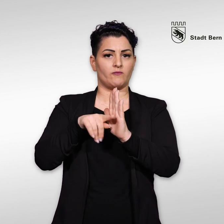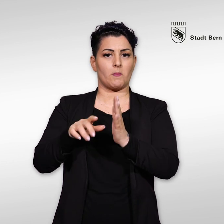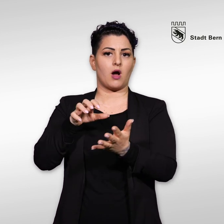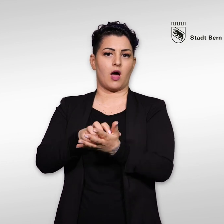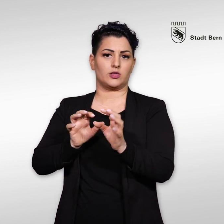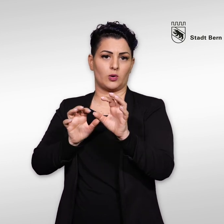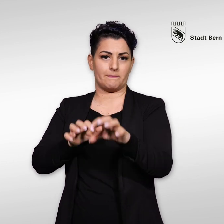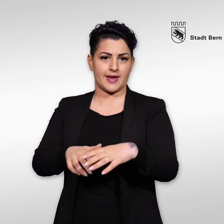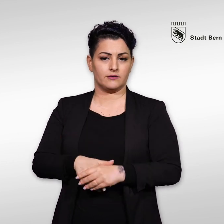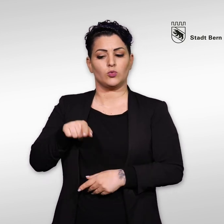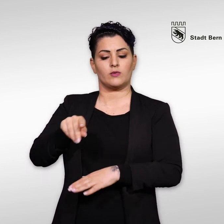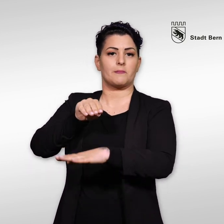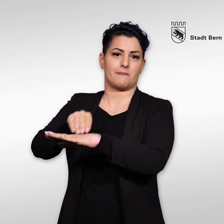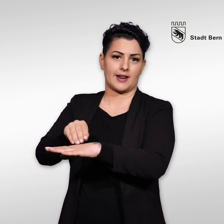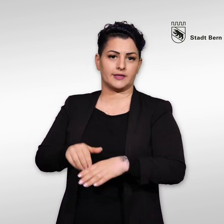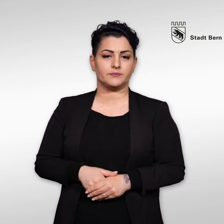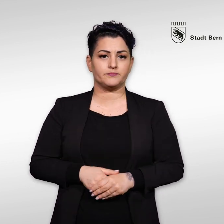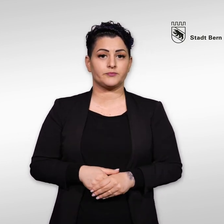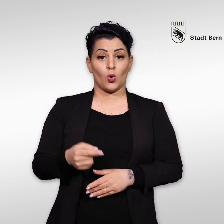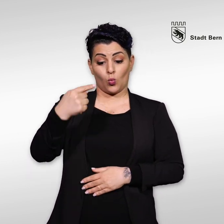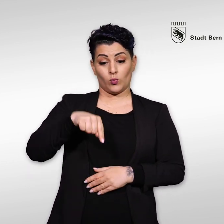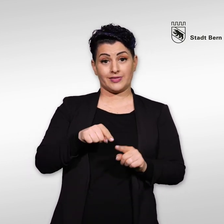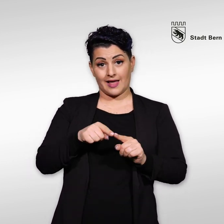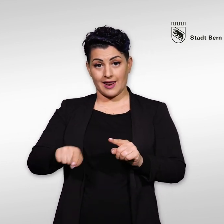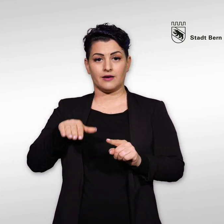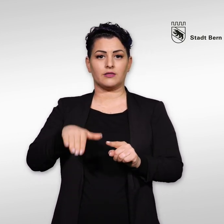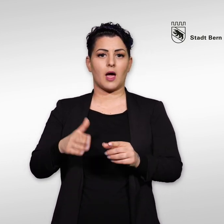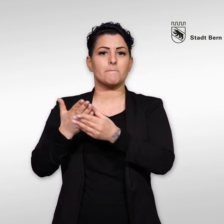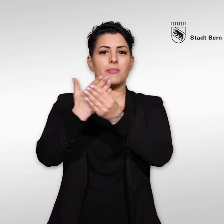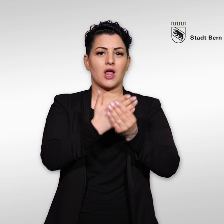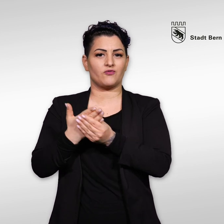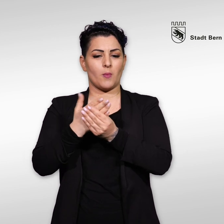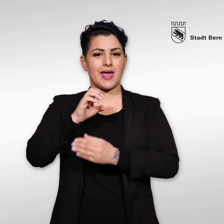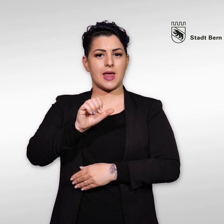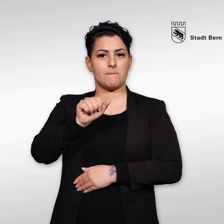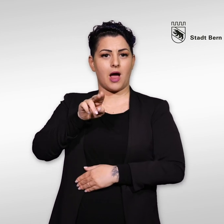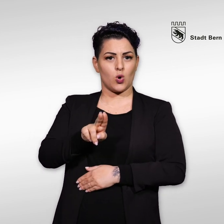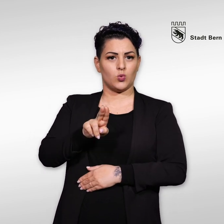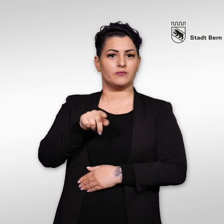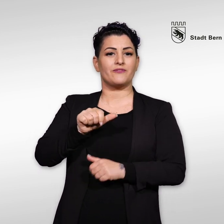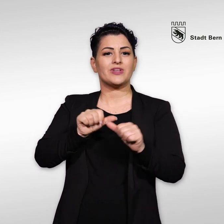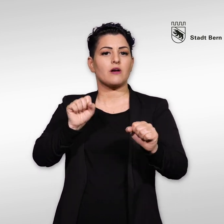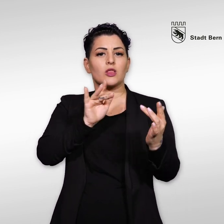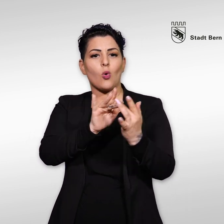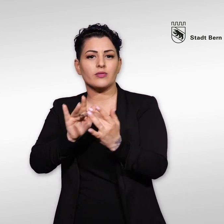und Raumordnung des Kantons Bern. Sie finden die entsprechenden Kontaktmöglichkeiten